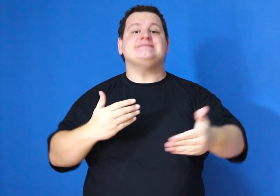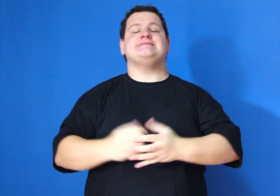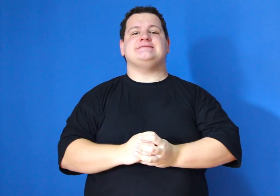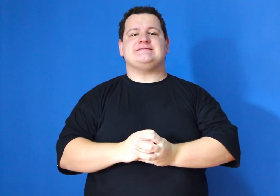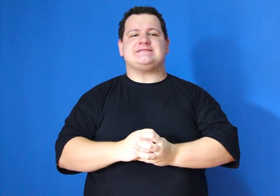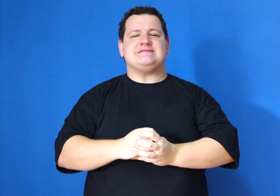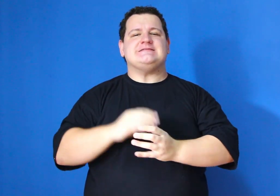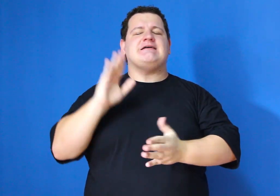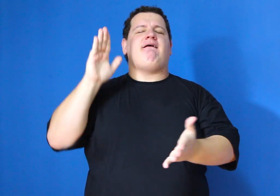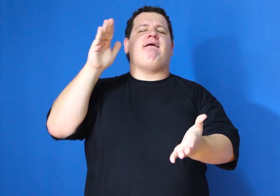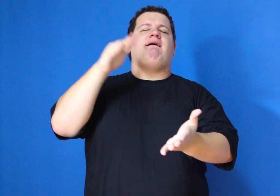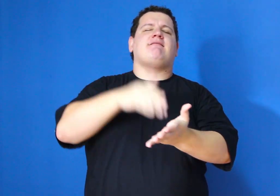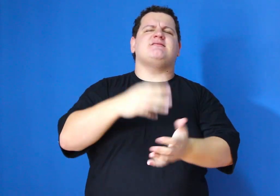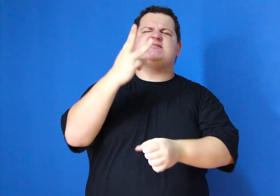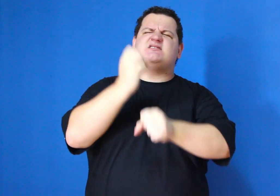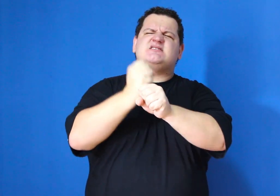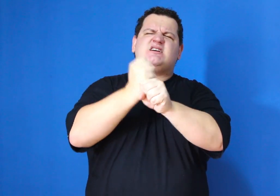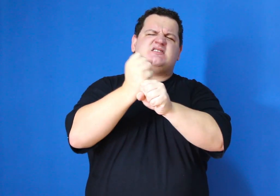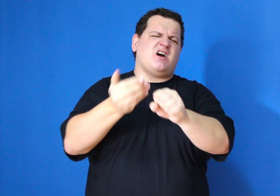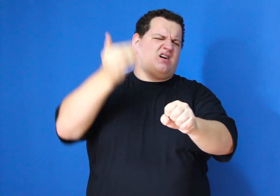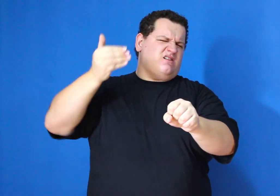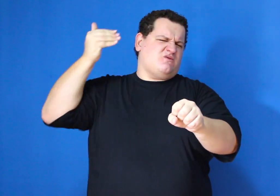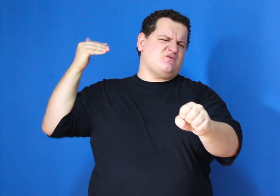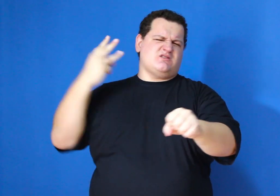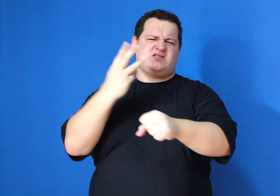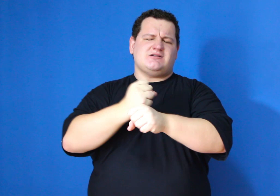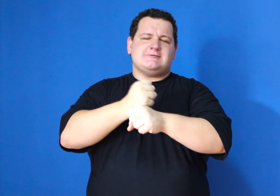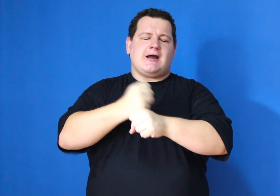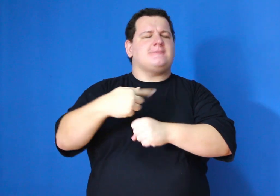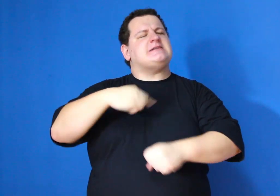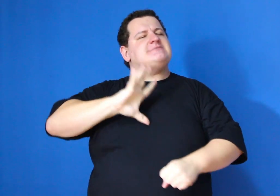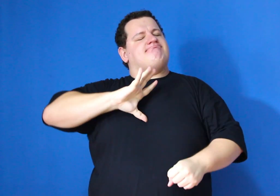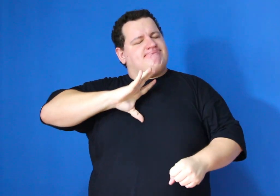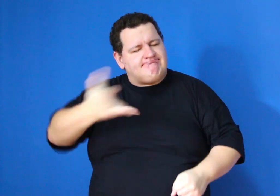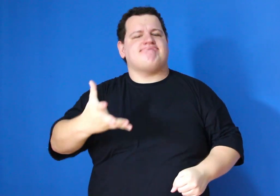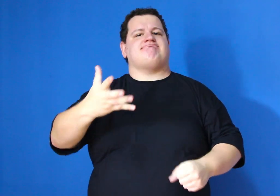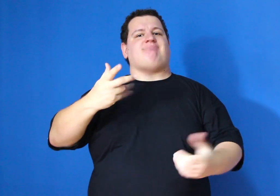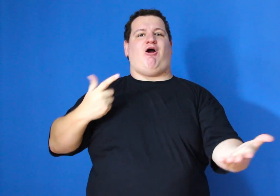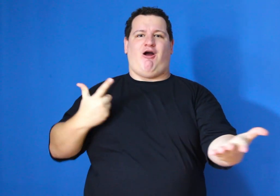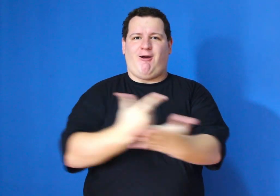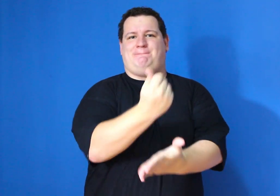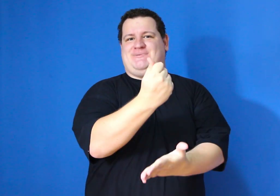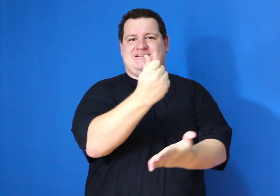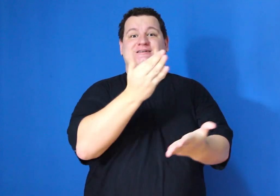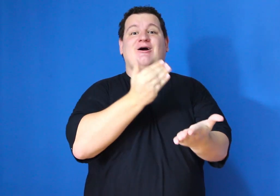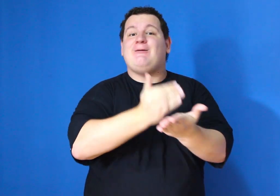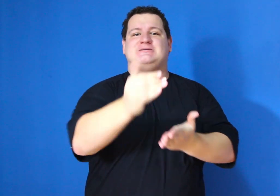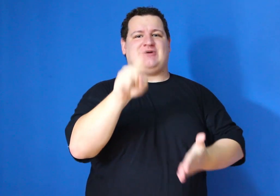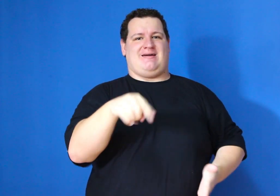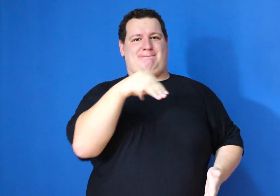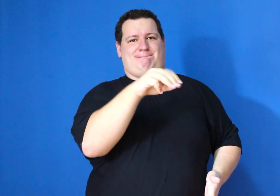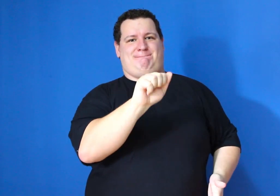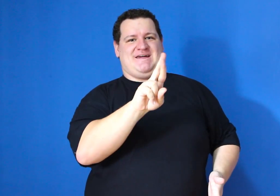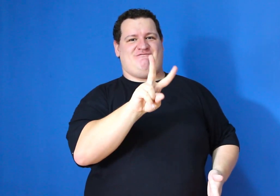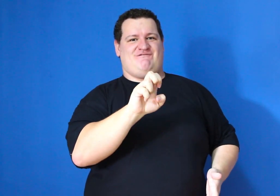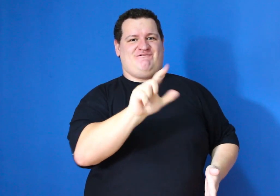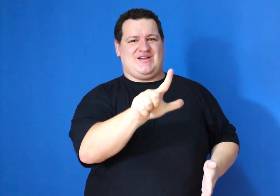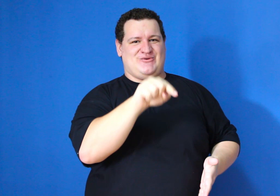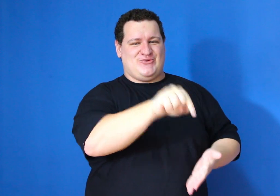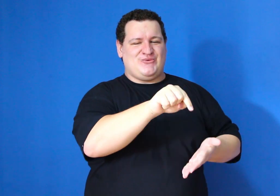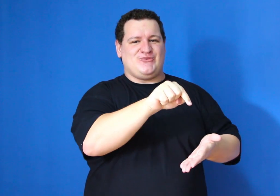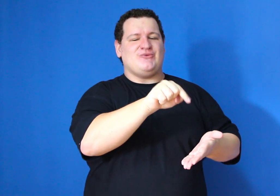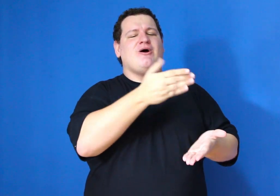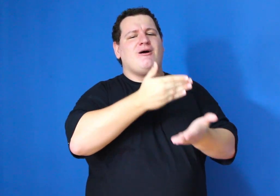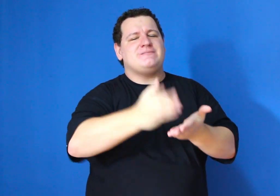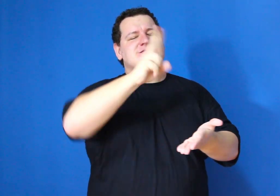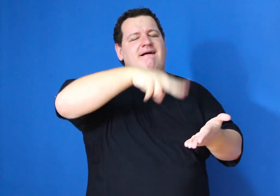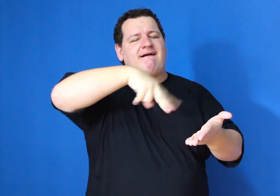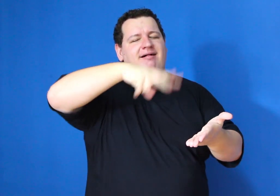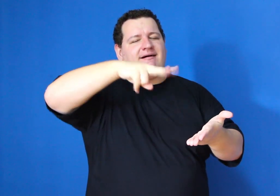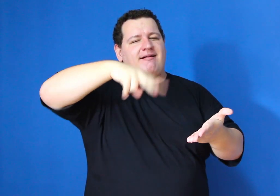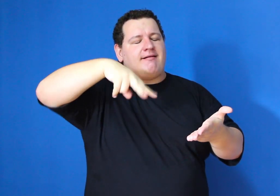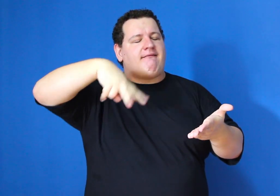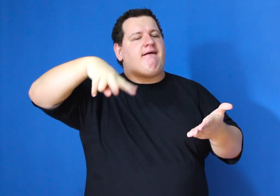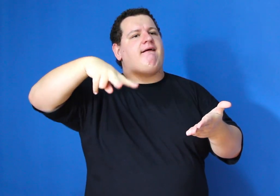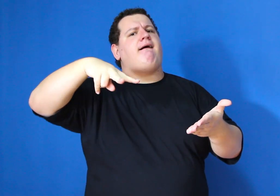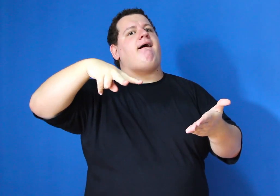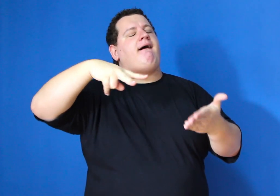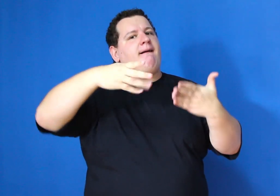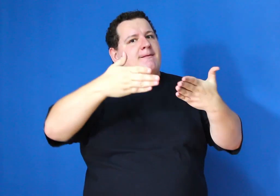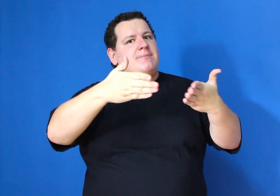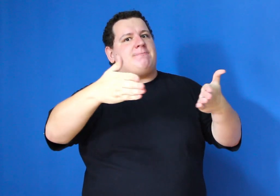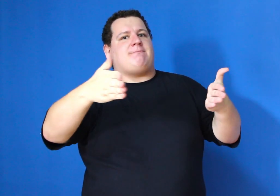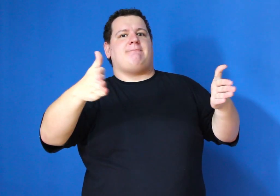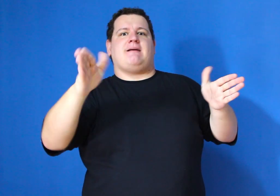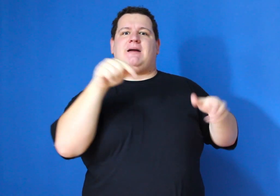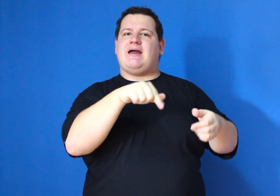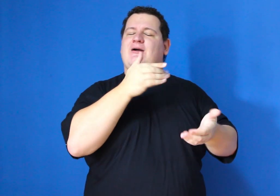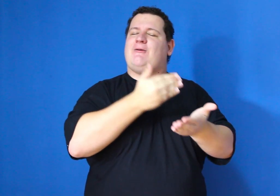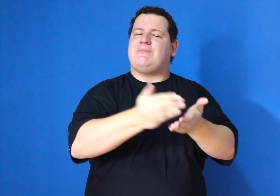Há três anos atrás, tomei coragem e comprei. Comecei com Marvel e fui ampliando